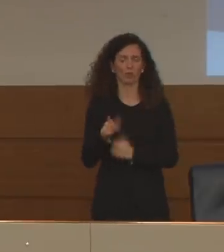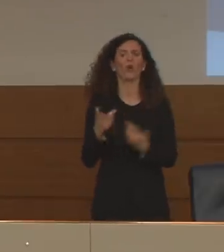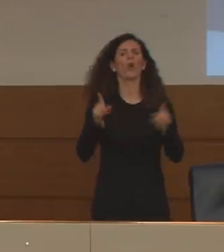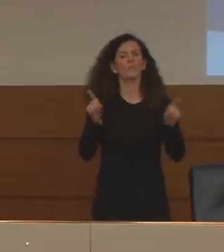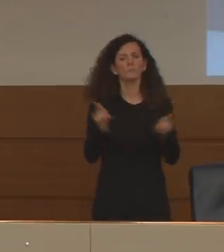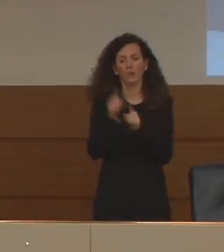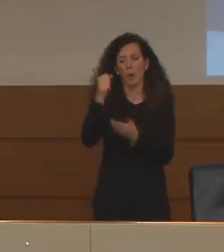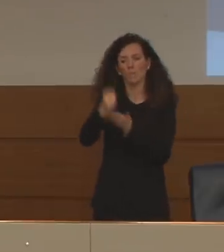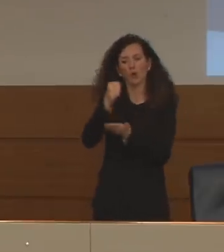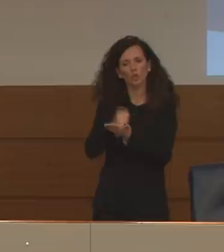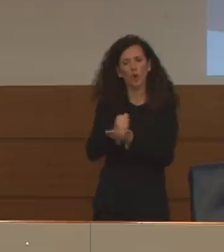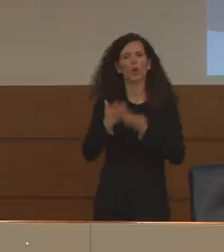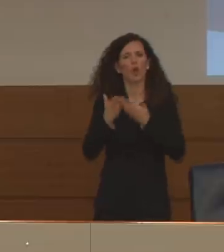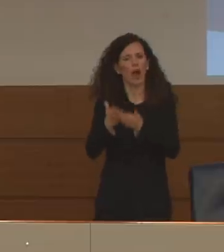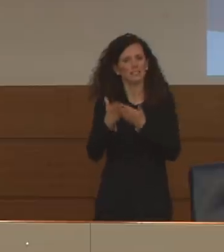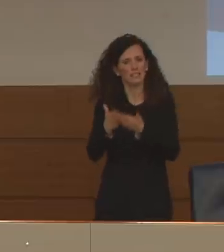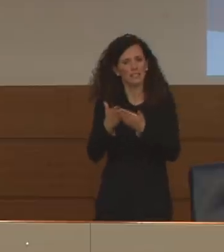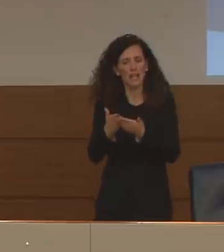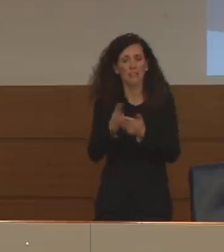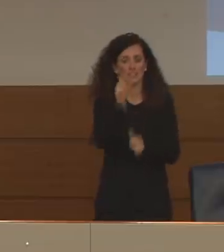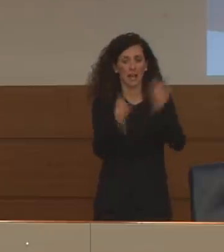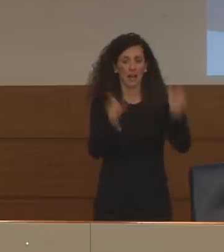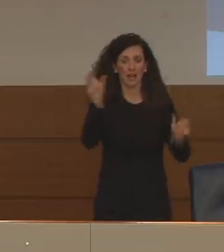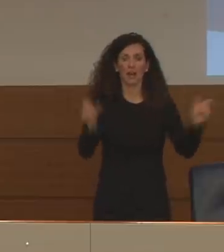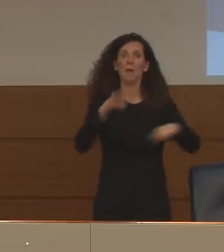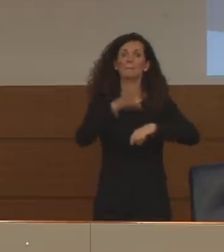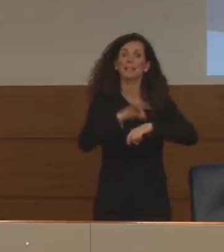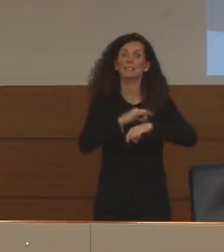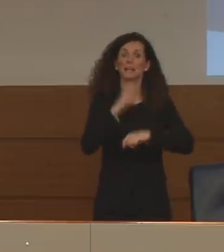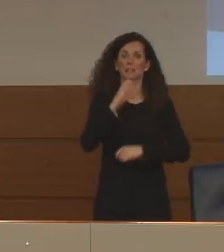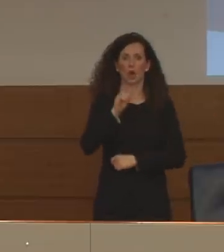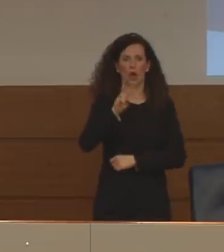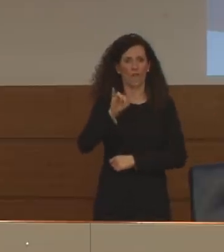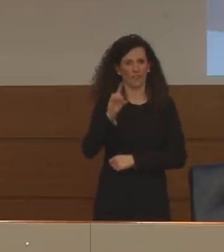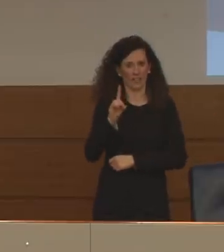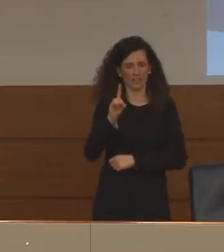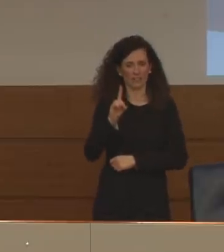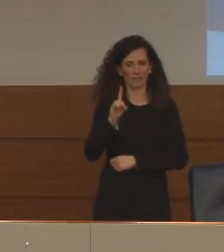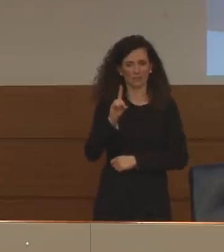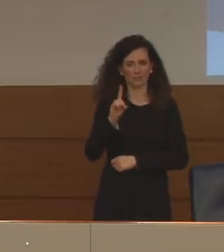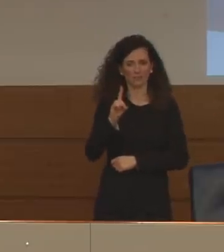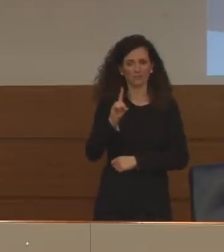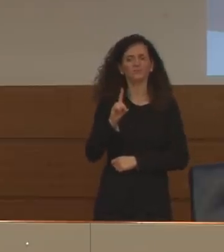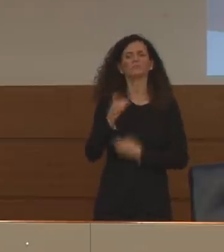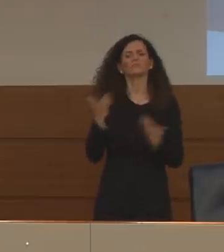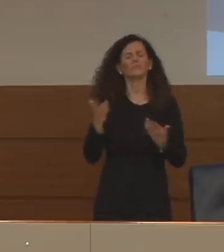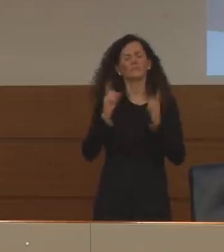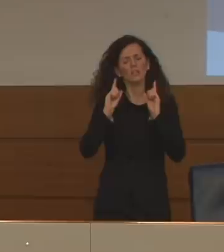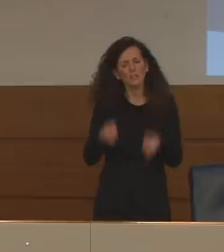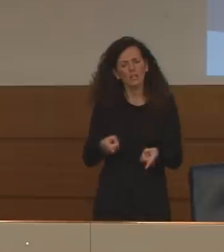di assistenza ai pazienti COVID quello che si deve cercare di fare è attenersi